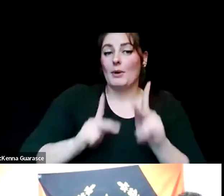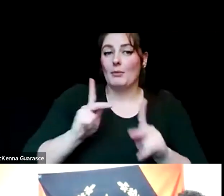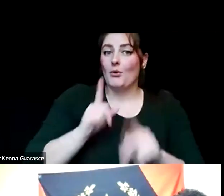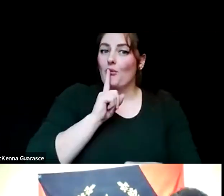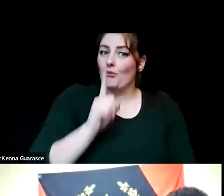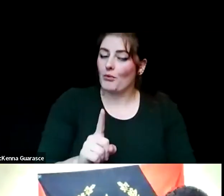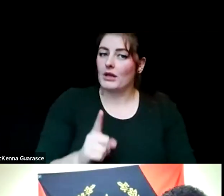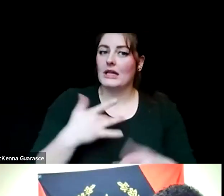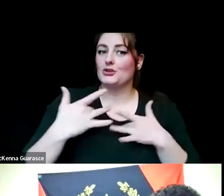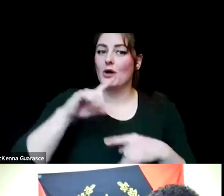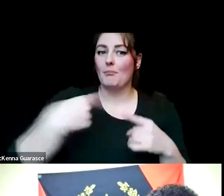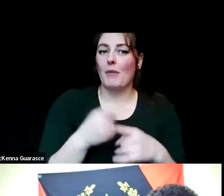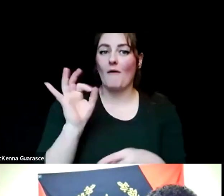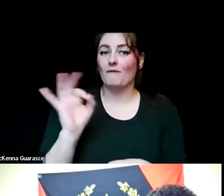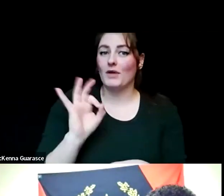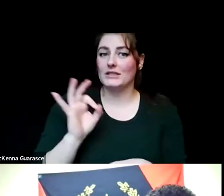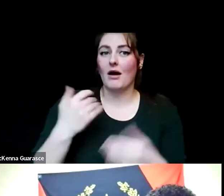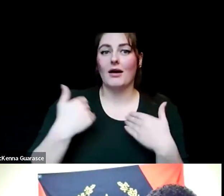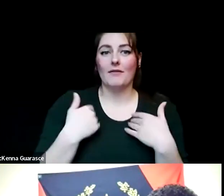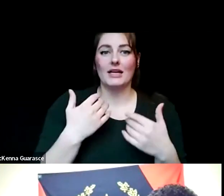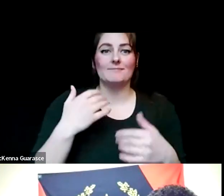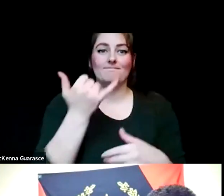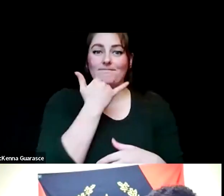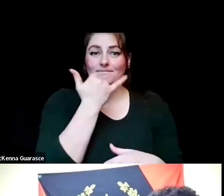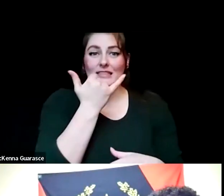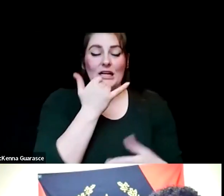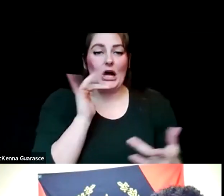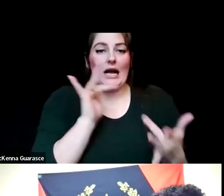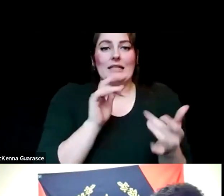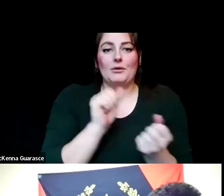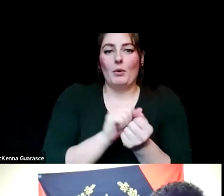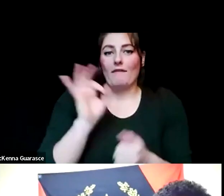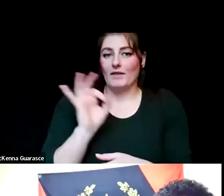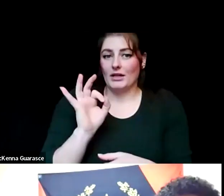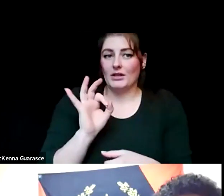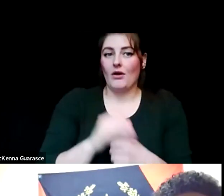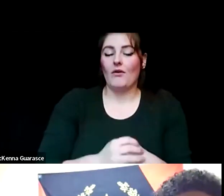y con tener contacto accidental con el fentanilo al hacer la respiración boca a boca.